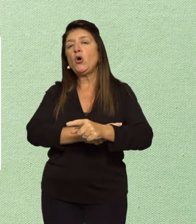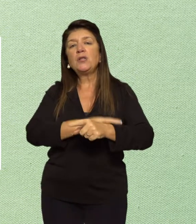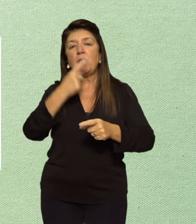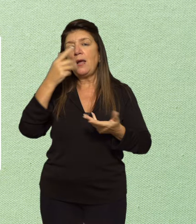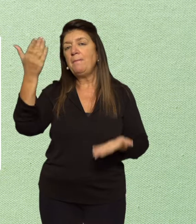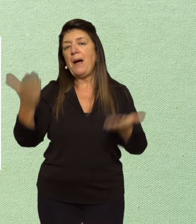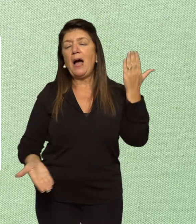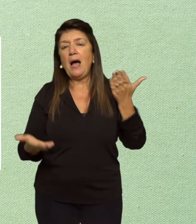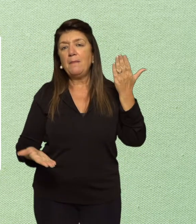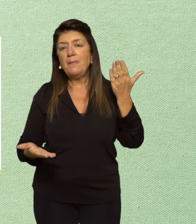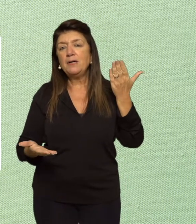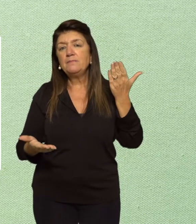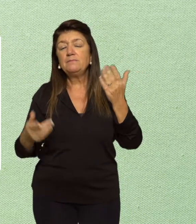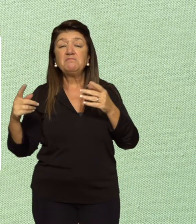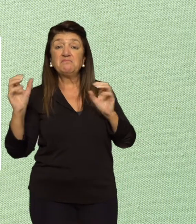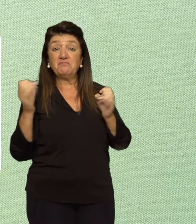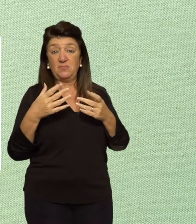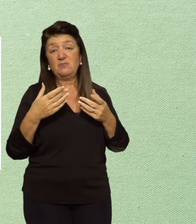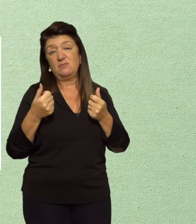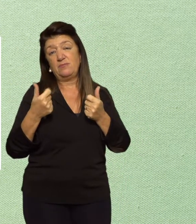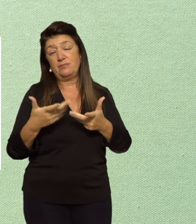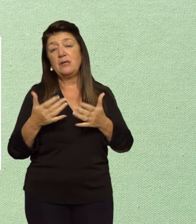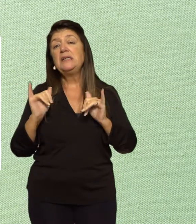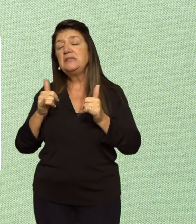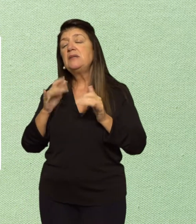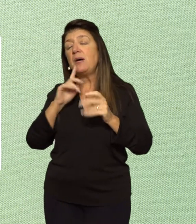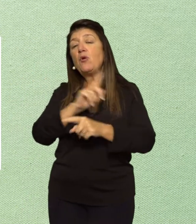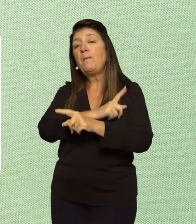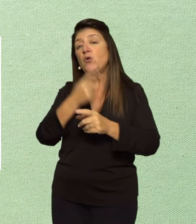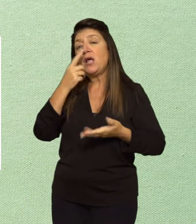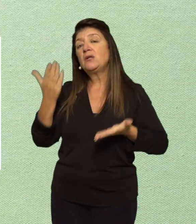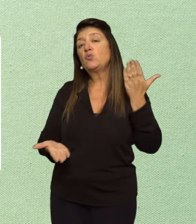in una situazione di violenza, ma forse possiamo aggiungere che lo squilibrio di potere non è tanto una